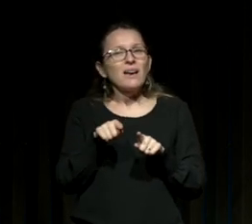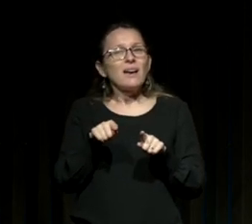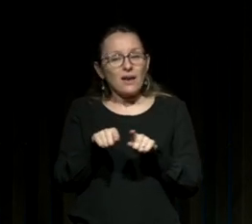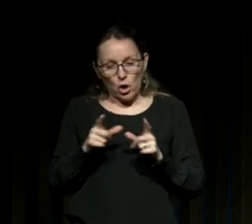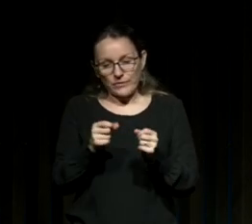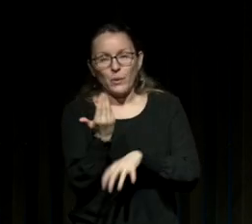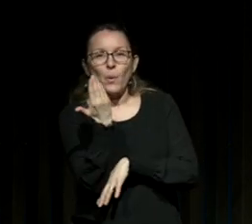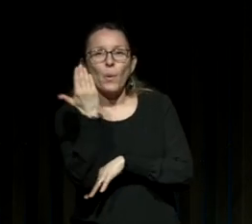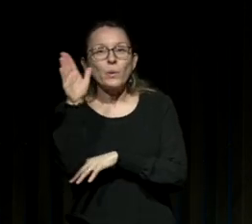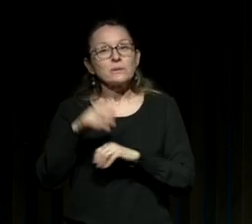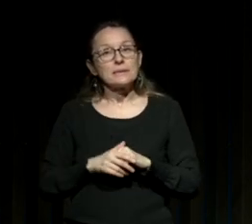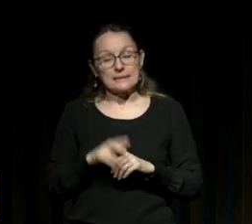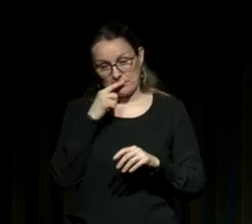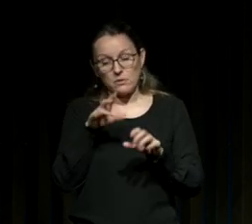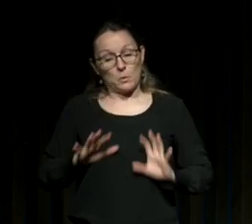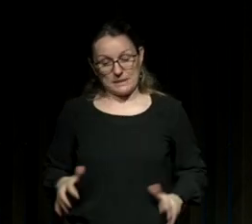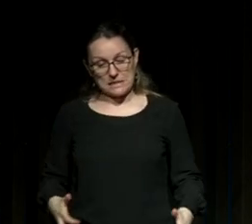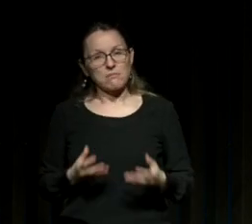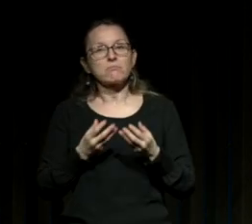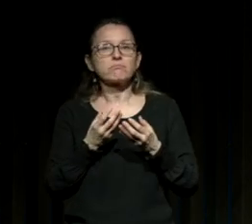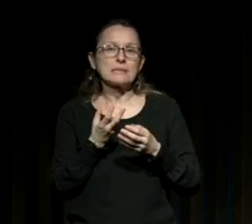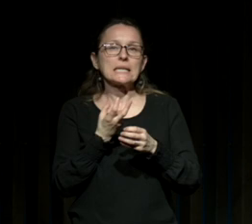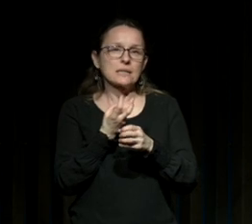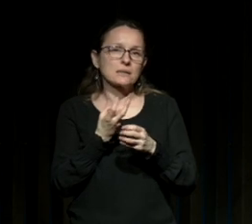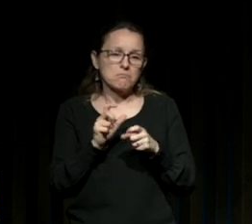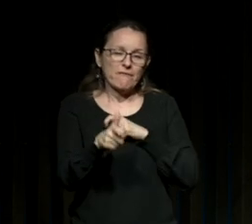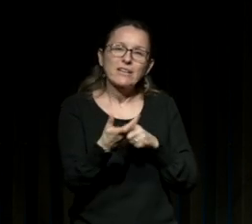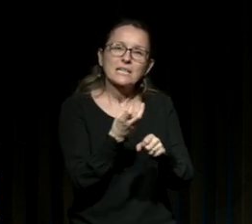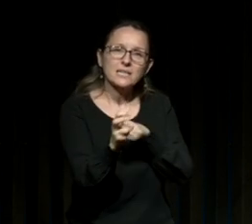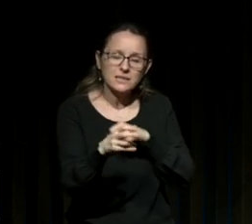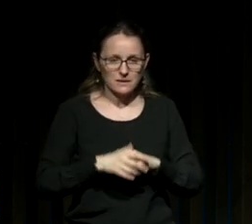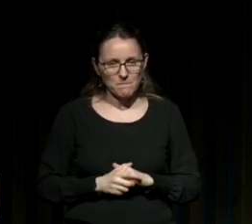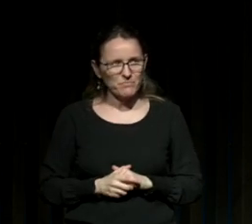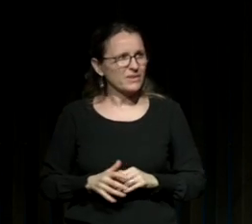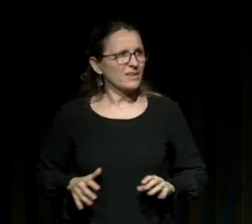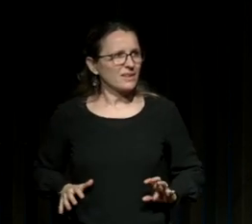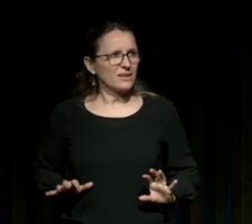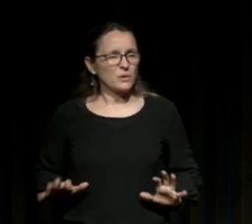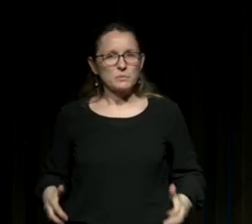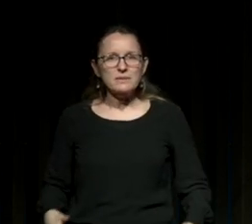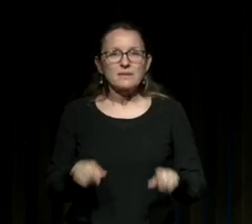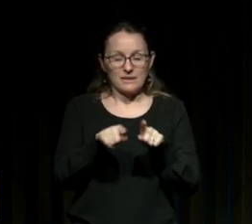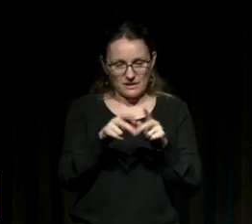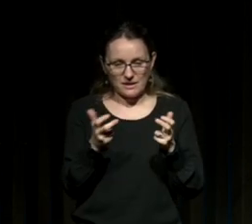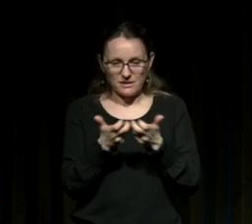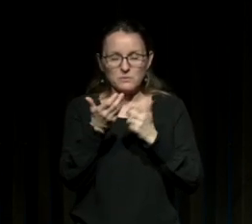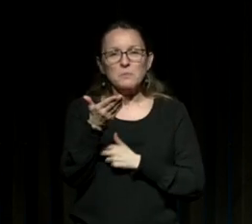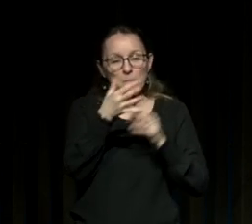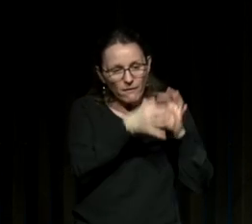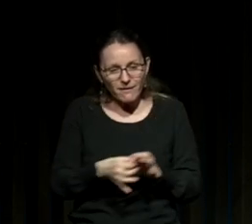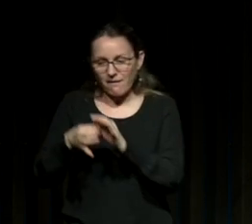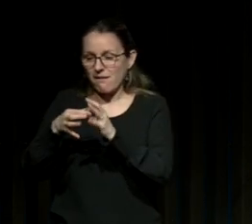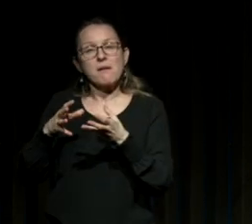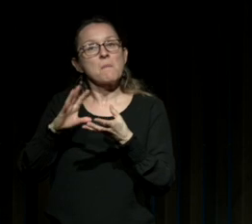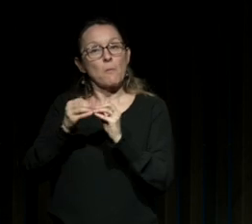est un facteur de risque l'obésité c'est associe aussi à des complications respiratoires l'asthme